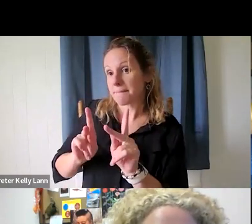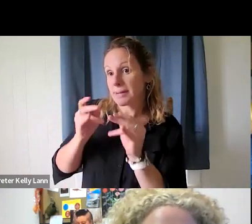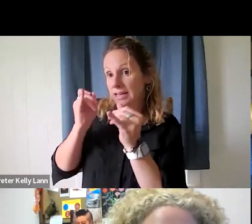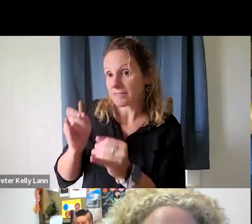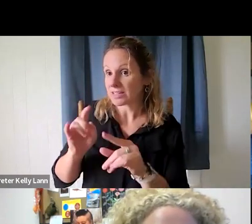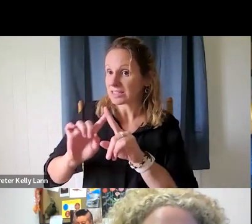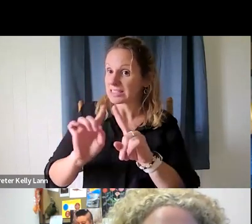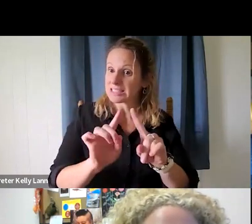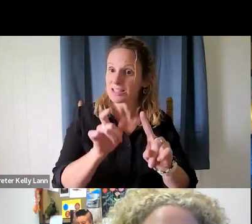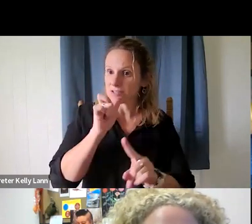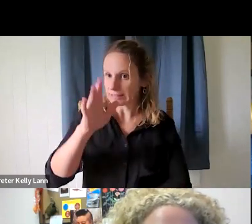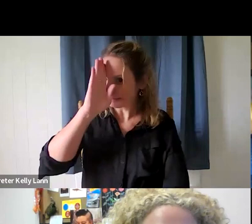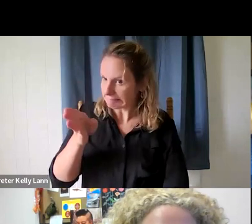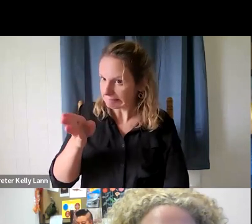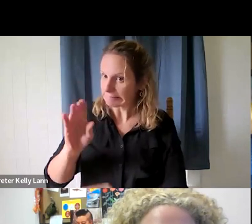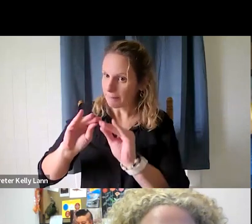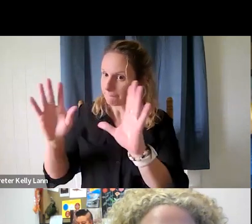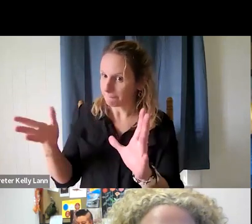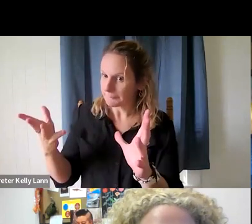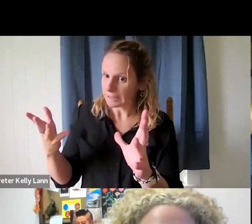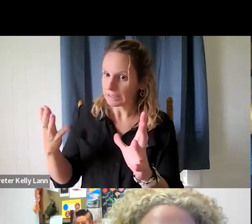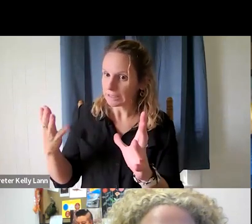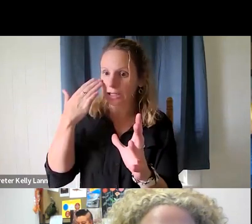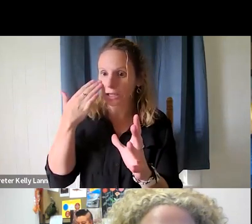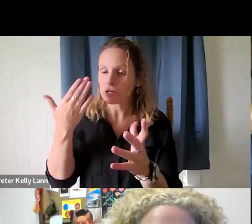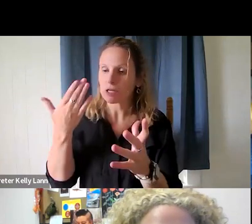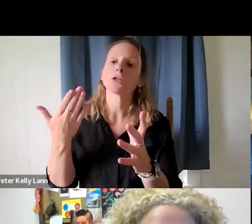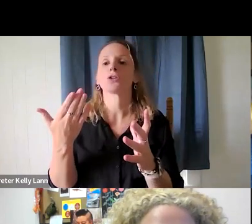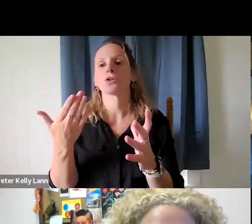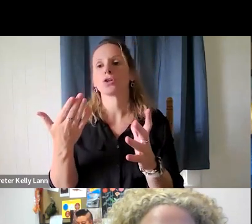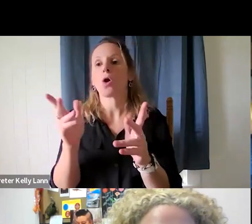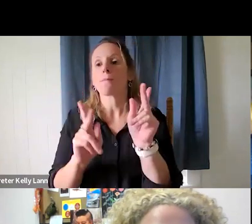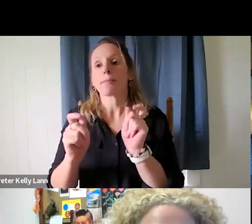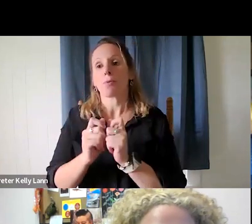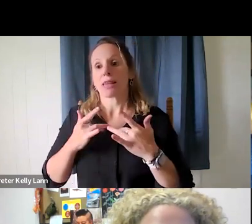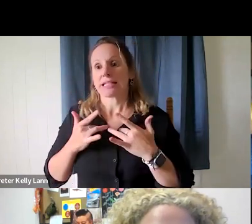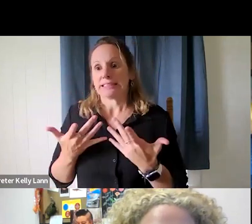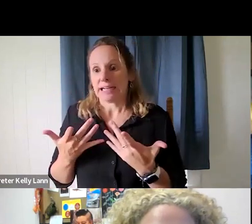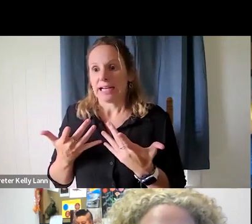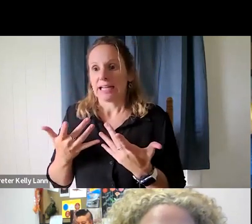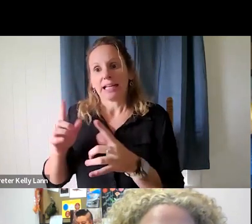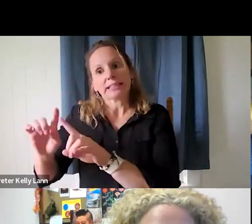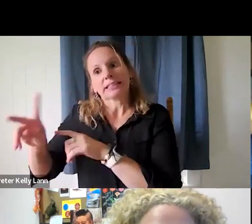No es una cosa sencilla como ustedes saben, pueden tener cinco personas con ansiedad y todas van a tener diferentes umbrales